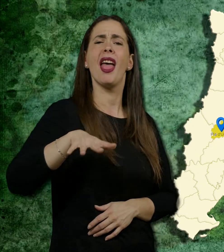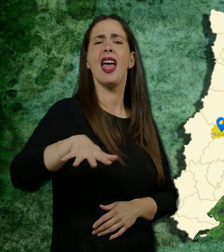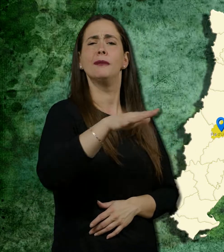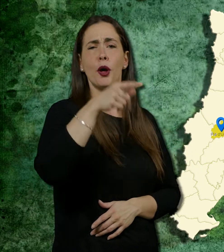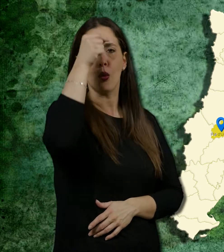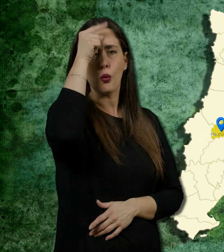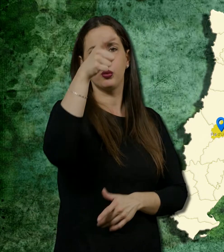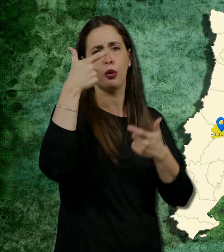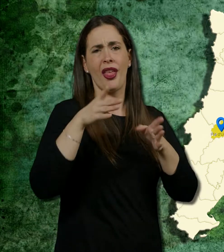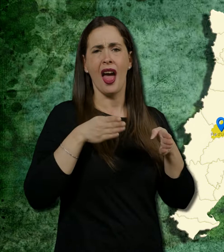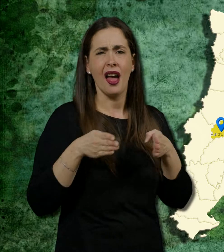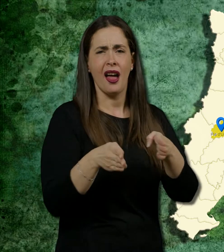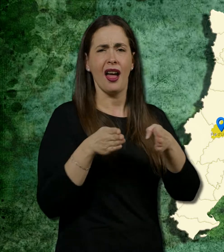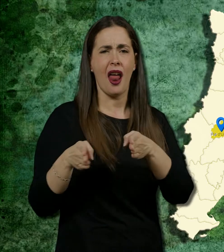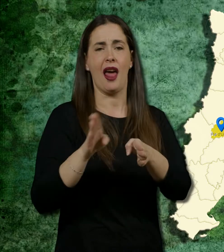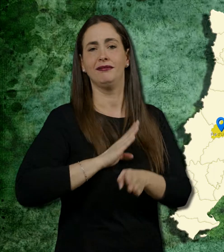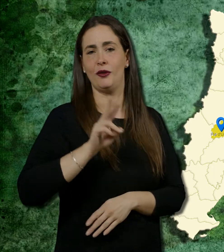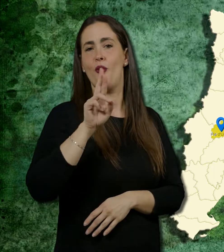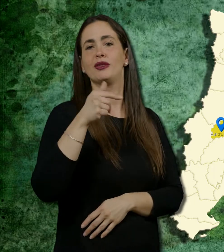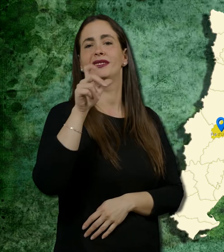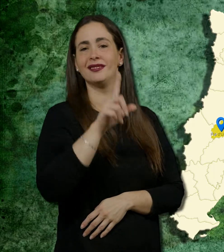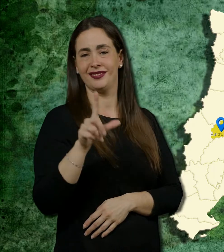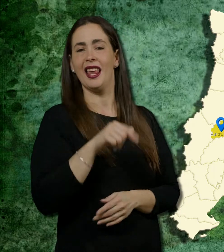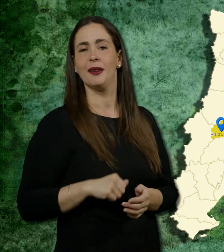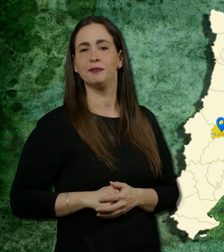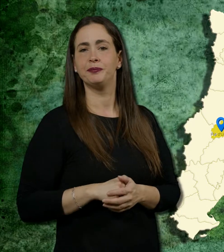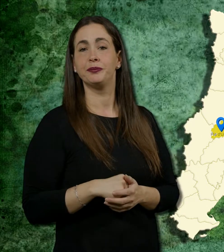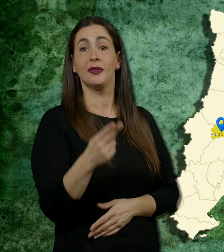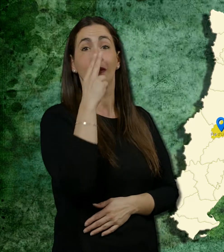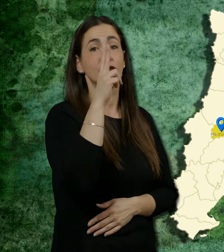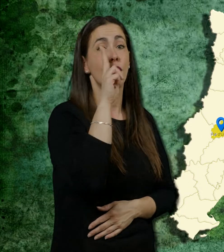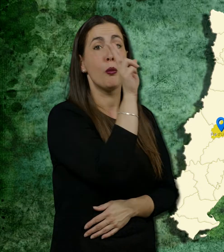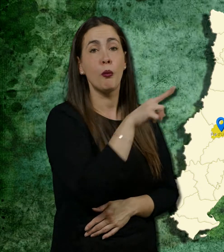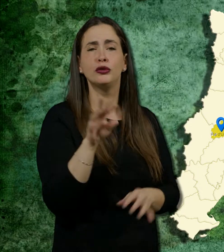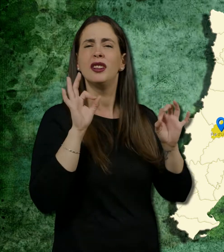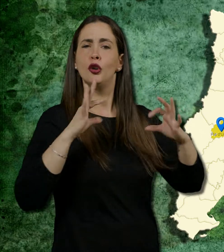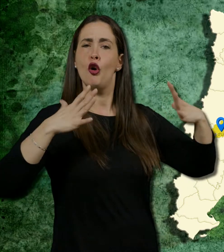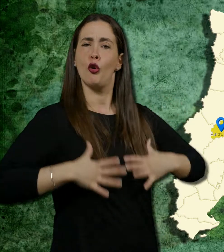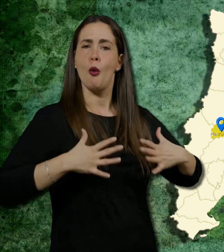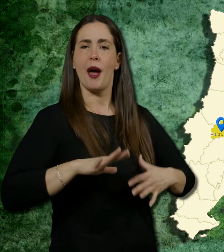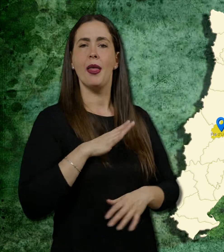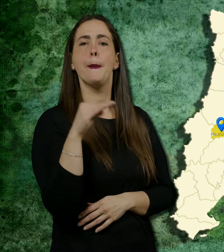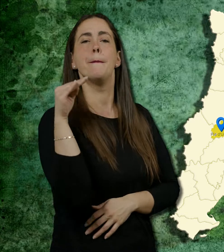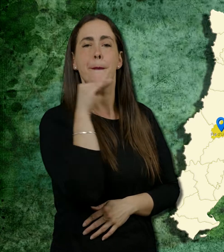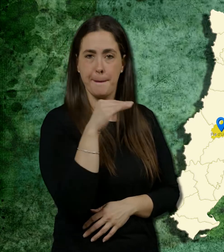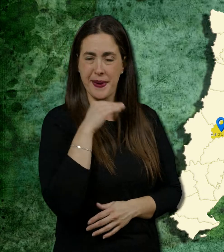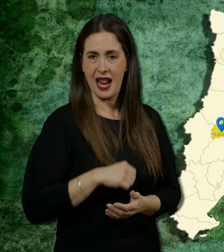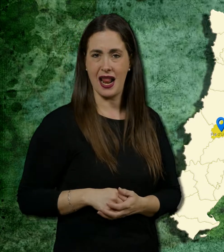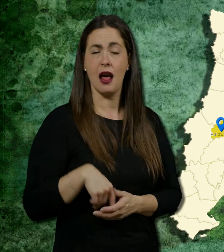i l’Espai Cultural dels Canals d'Urgell. Veure el curiós Museu dels Vestits de Paper.